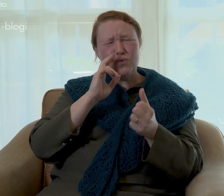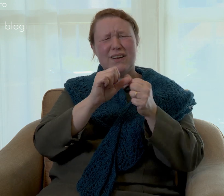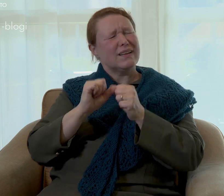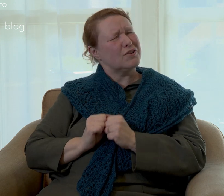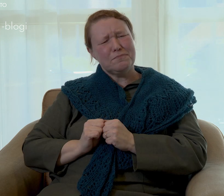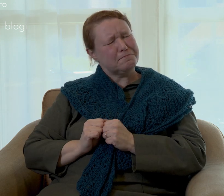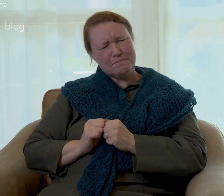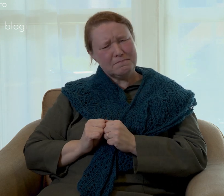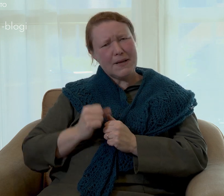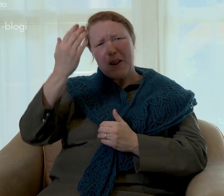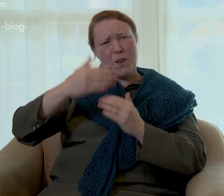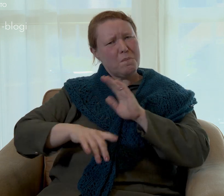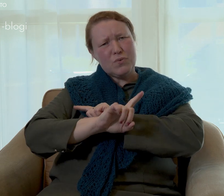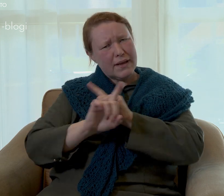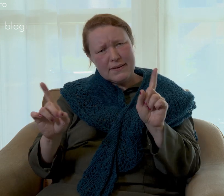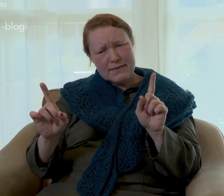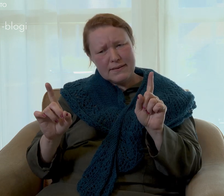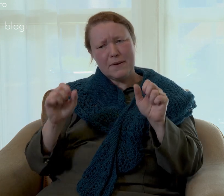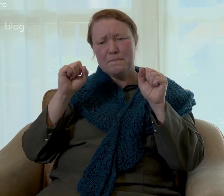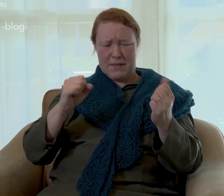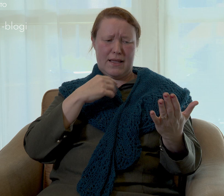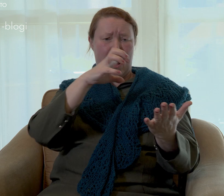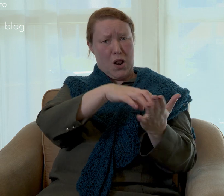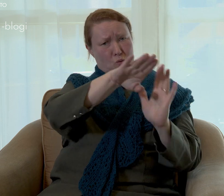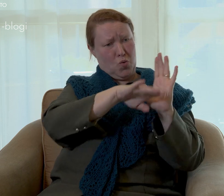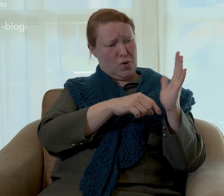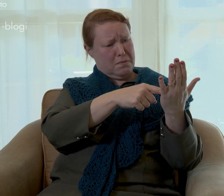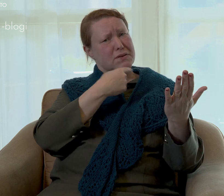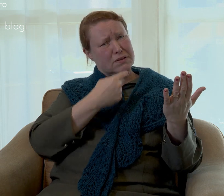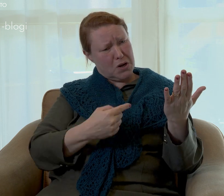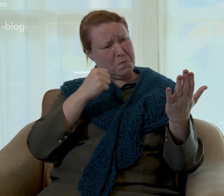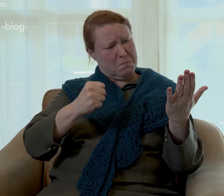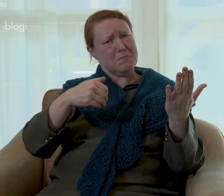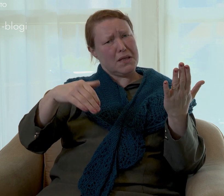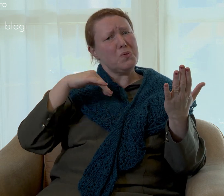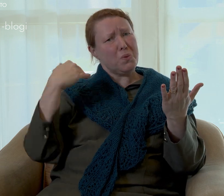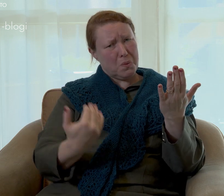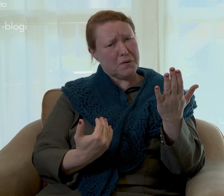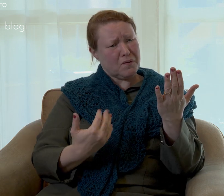mutta jo hallitusohjelmassakin sanotaan, että palvelun jatko täytyy turvata.